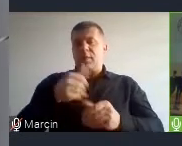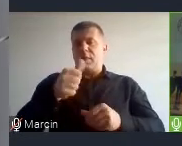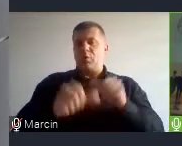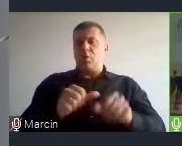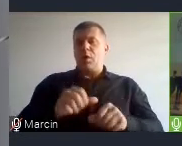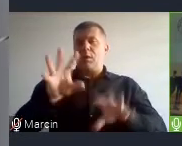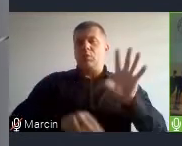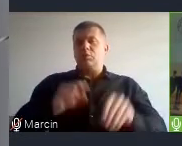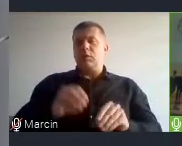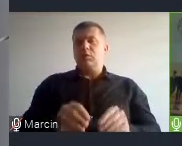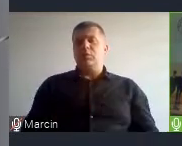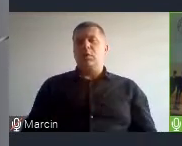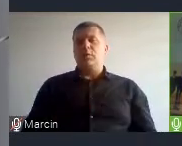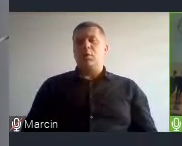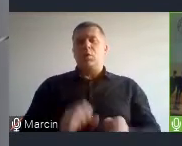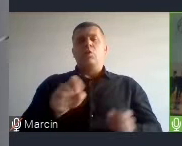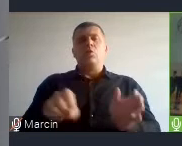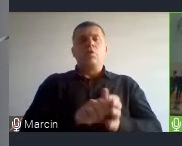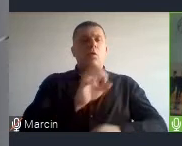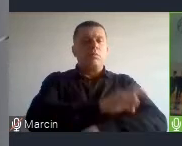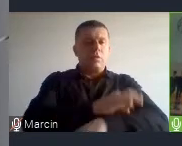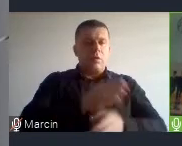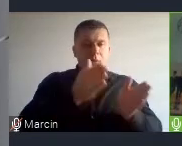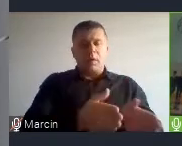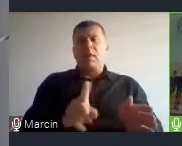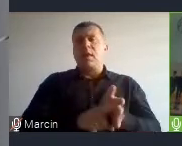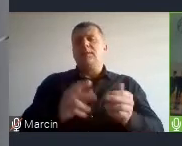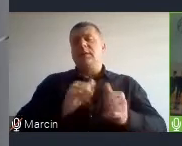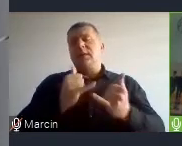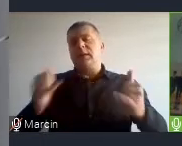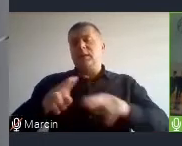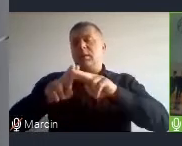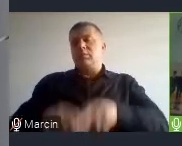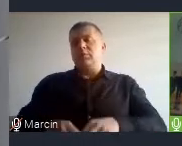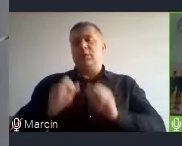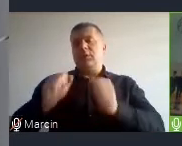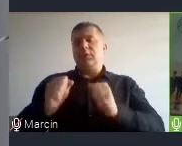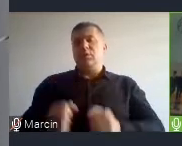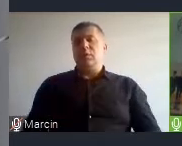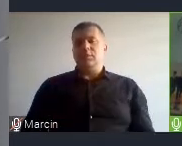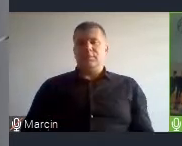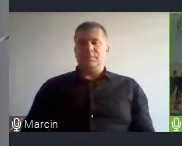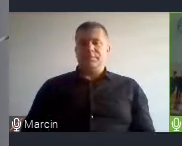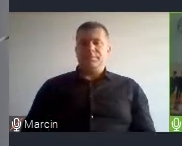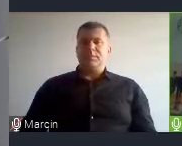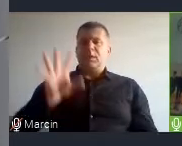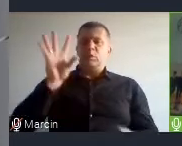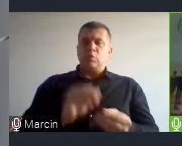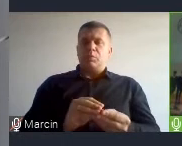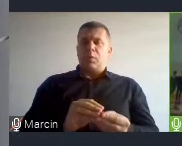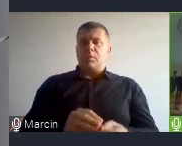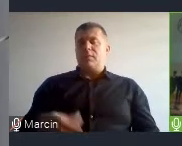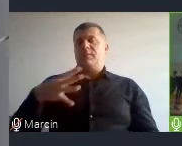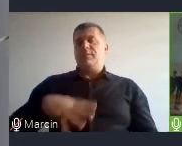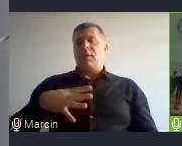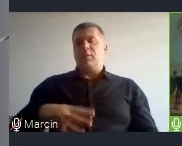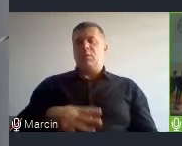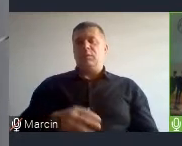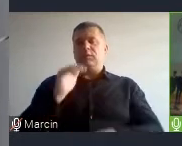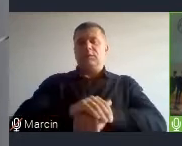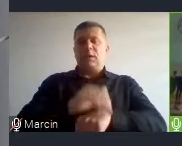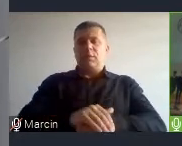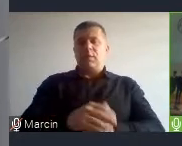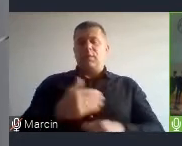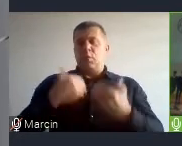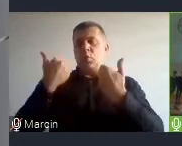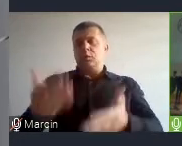wyszacować wartość zamówienia w roku budżetowym w odniesieniu do projektu i pozostałej bieżącej działalności jednostki.